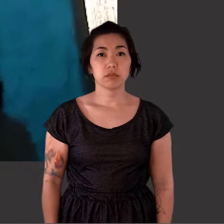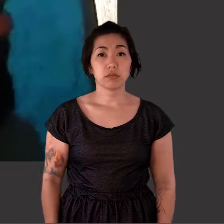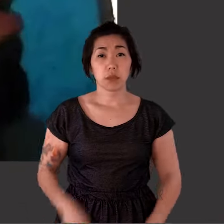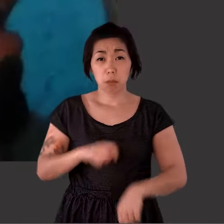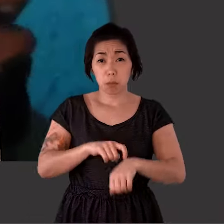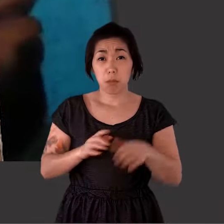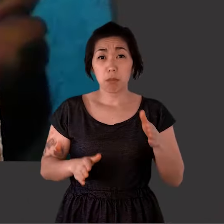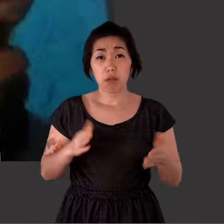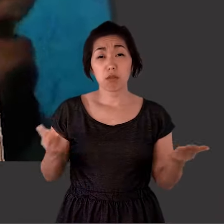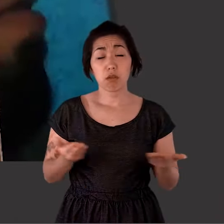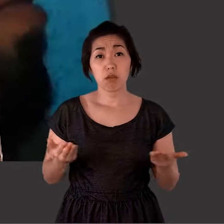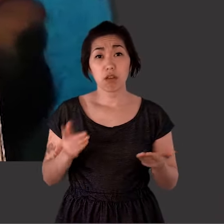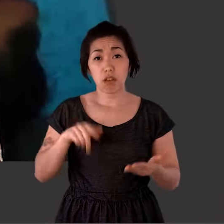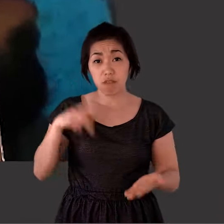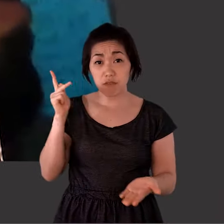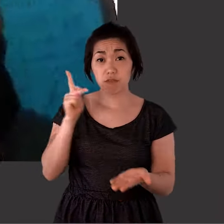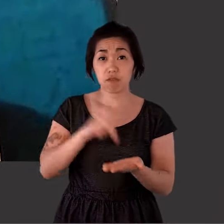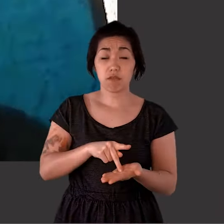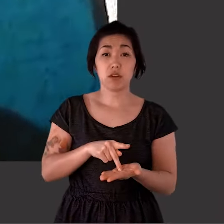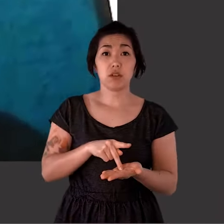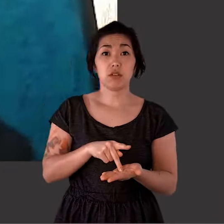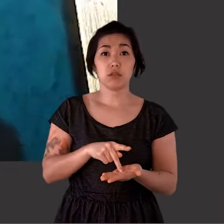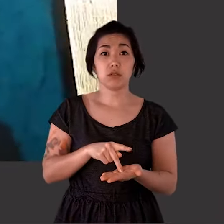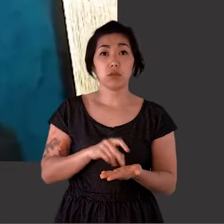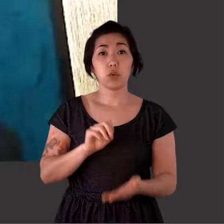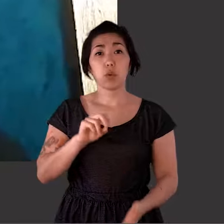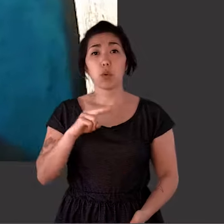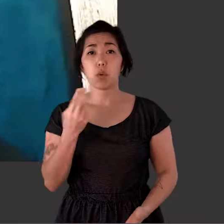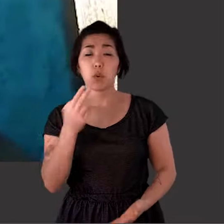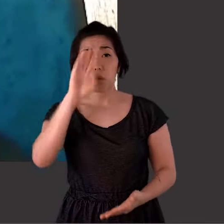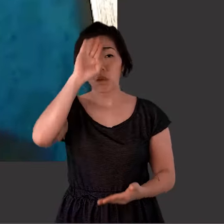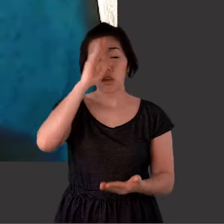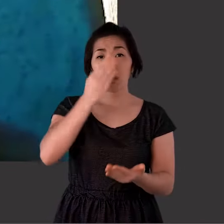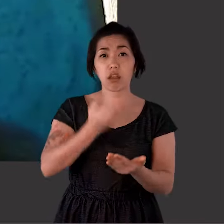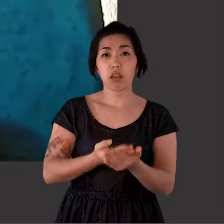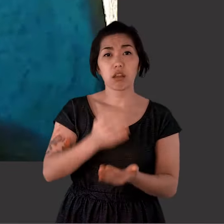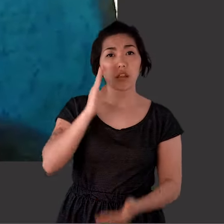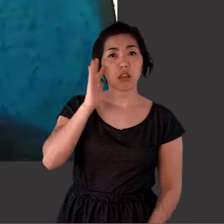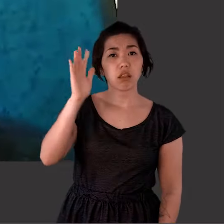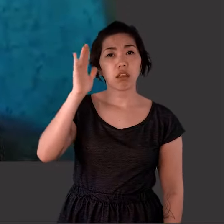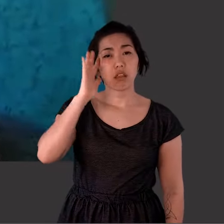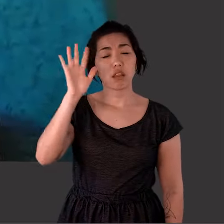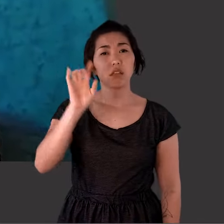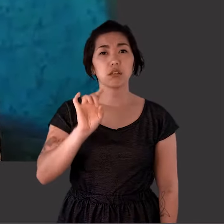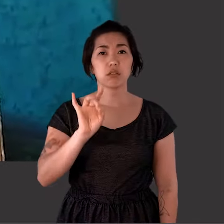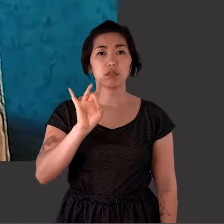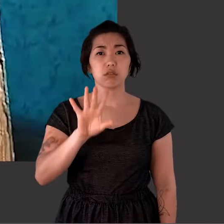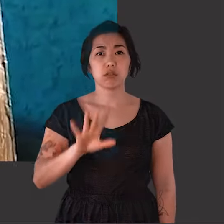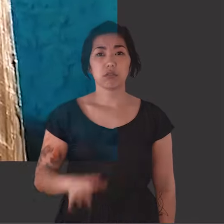Isso será um fato ou é apenas uma crença?